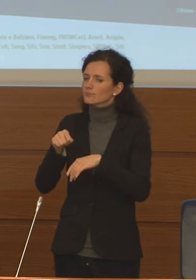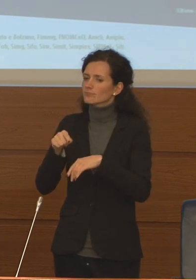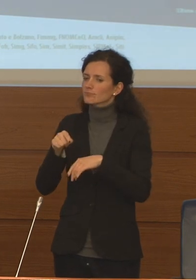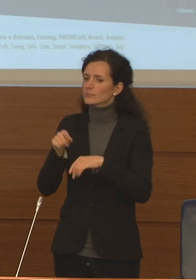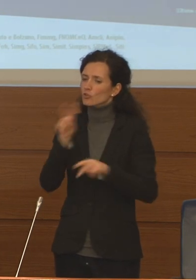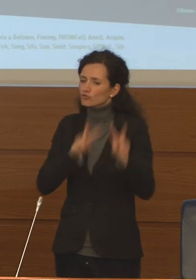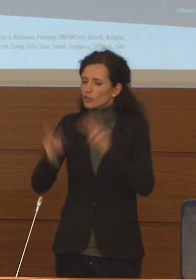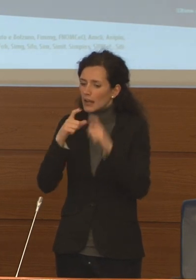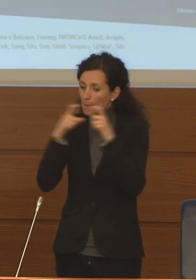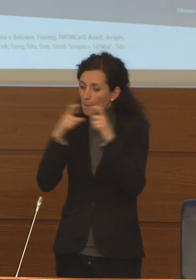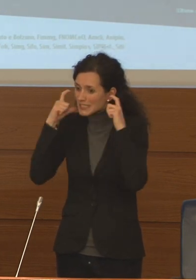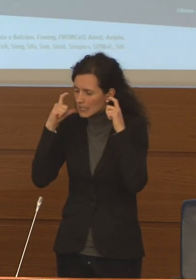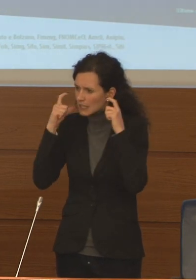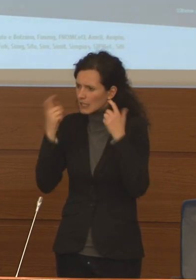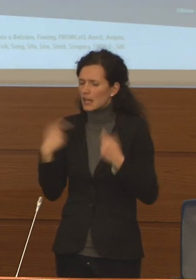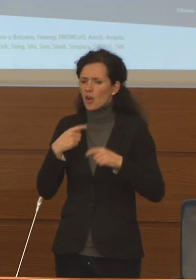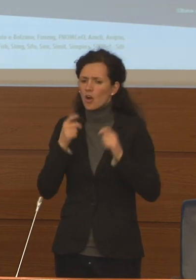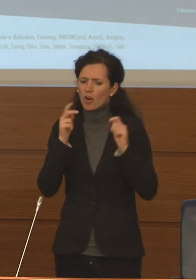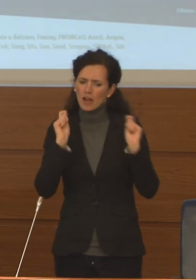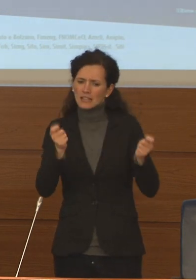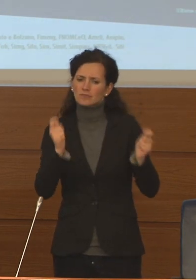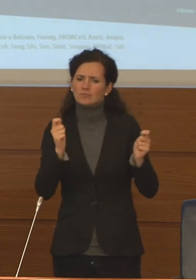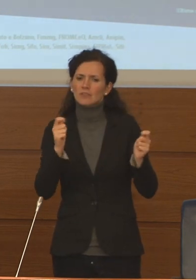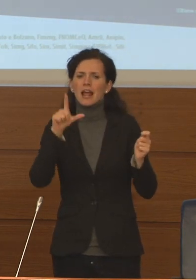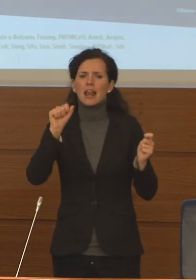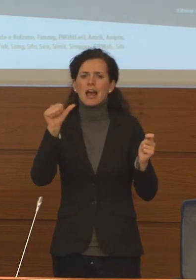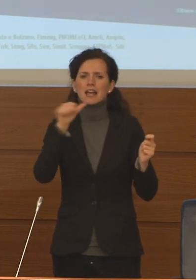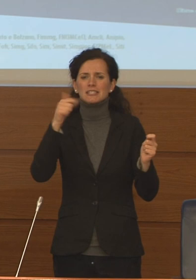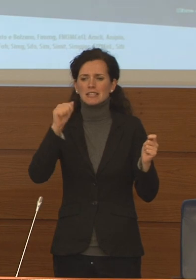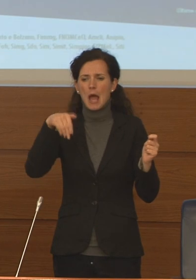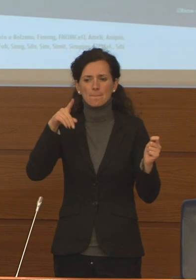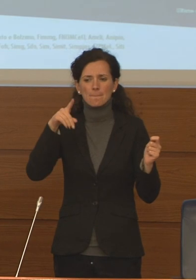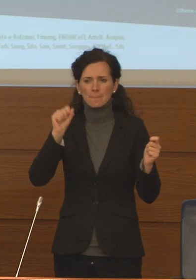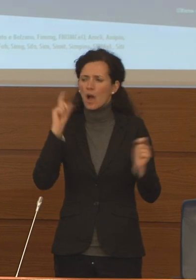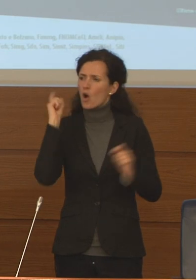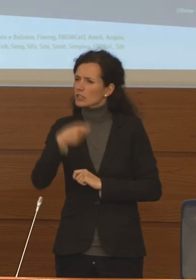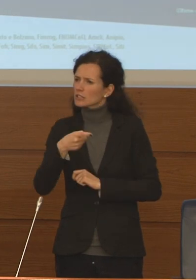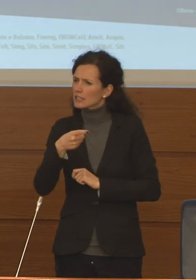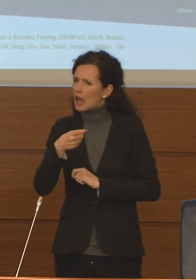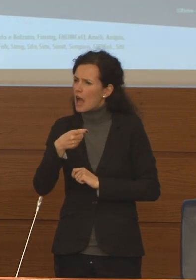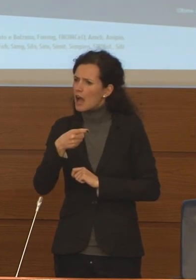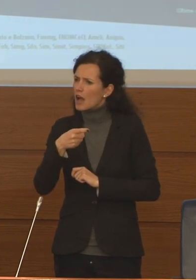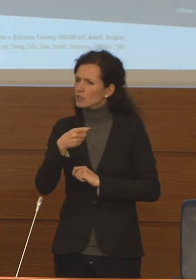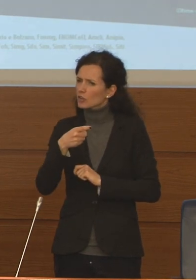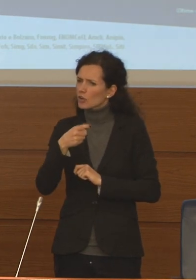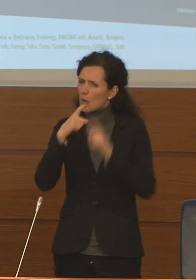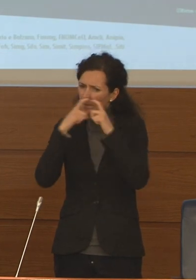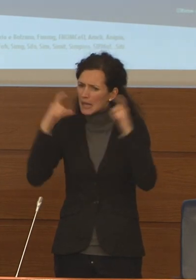che avete ordinato 400.000 mascherine dalla Sudafrica, è vera questa cosa?